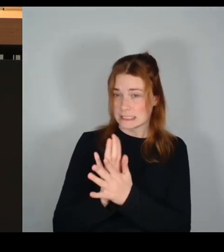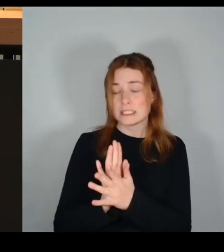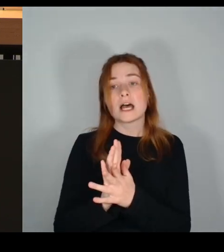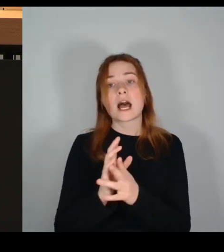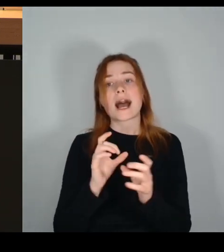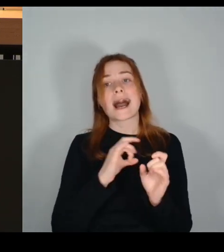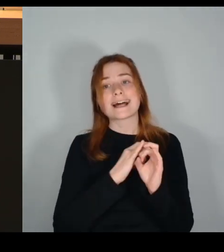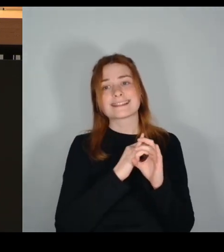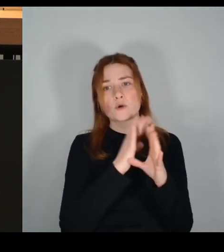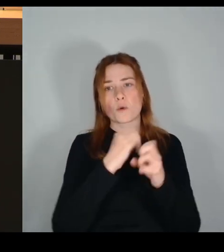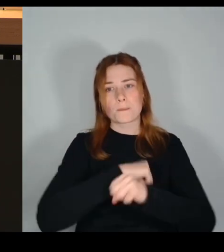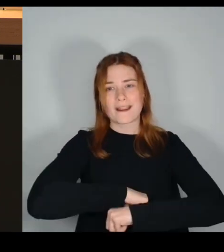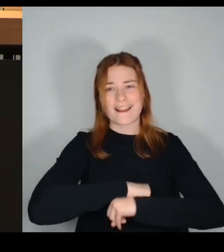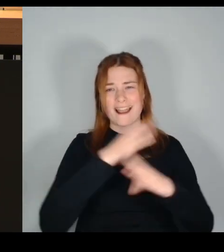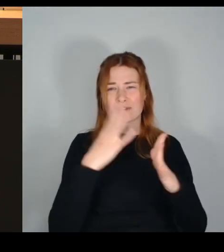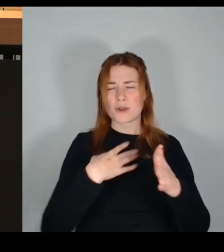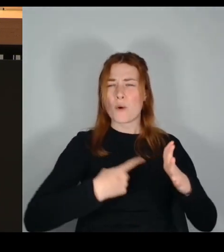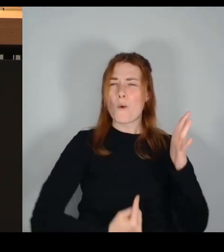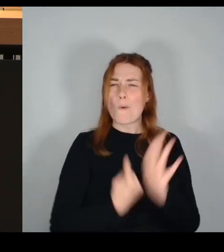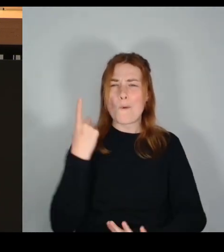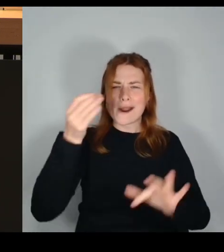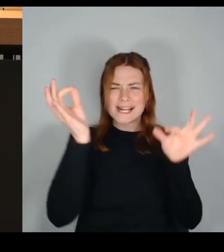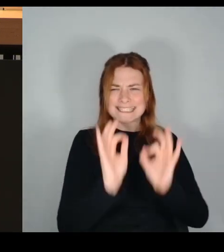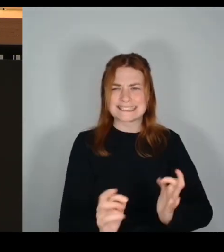SPD lehnt die Rückkehr zur Kernkraft selbstverständlich ab.